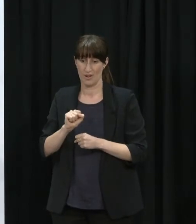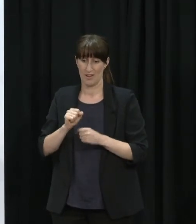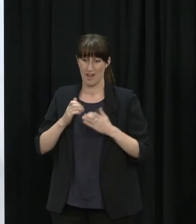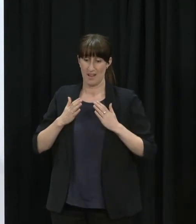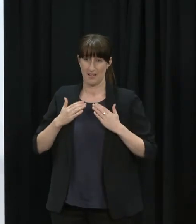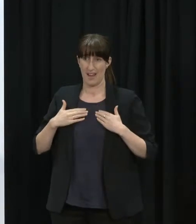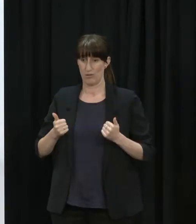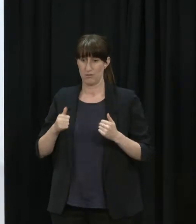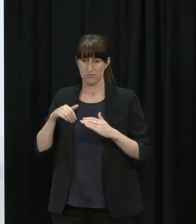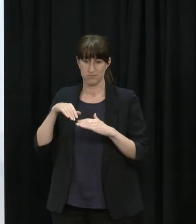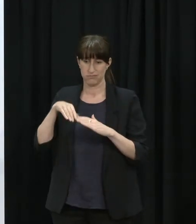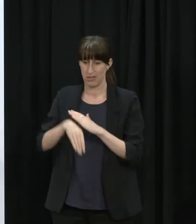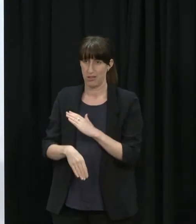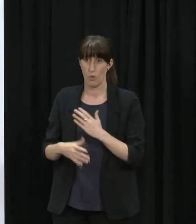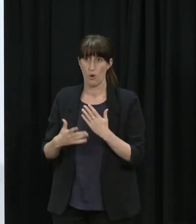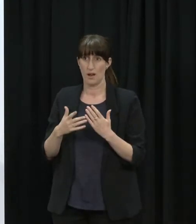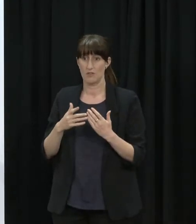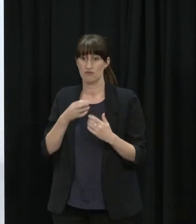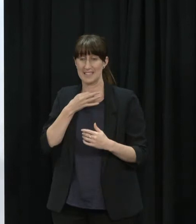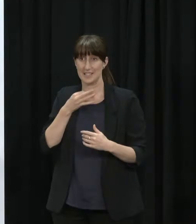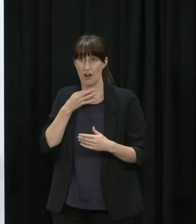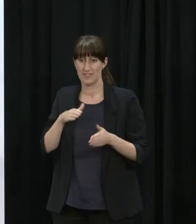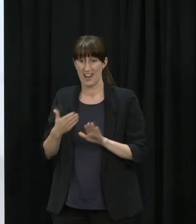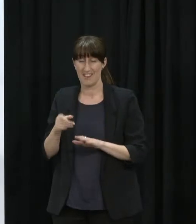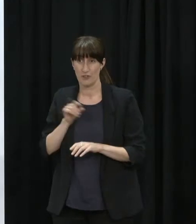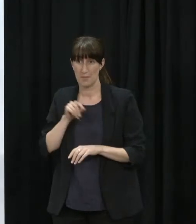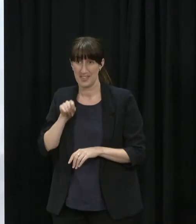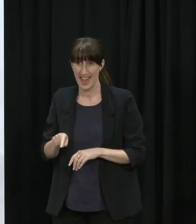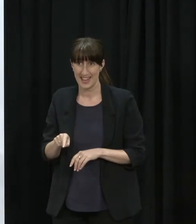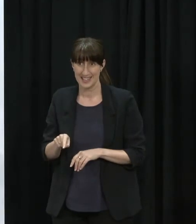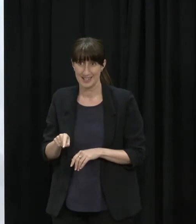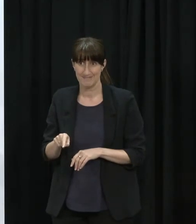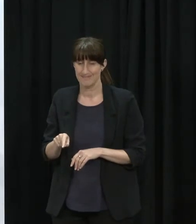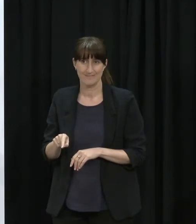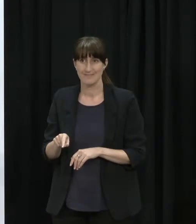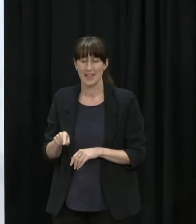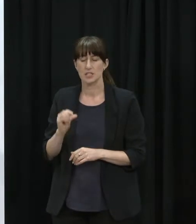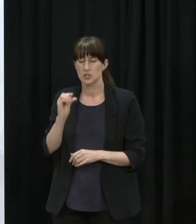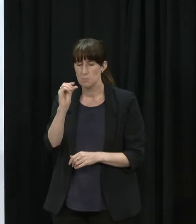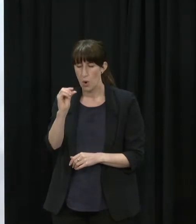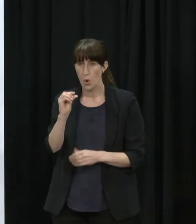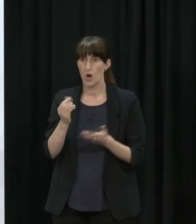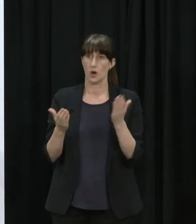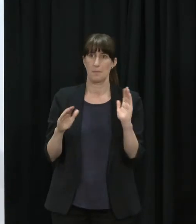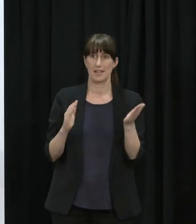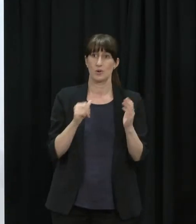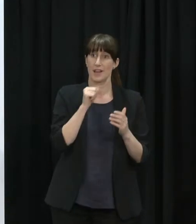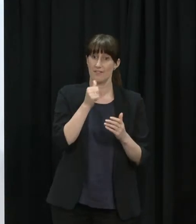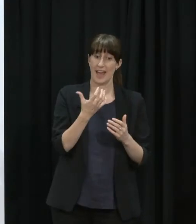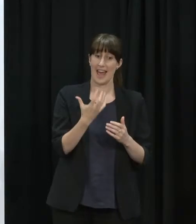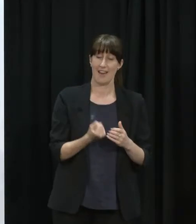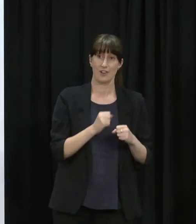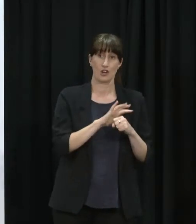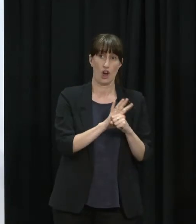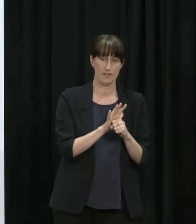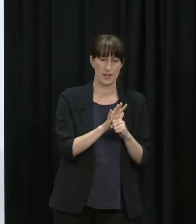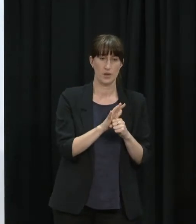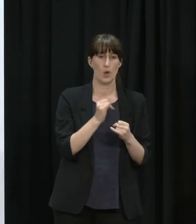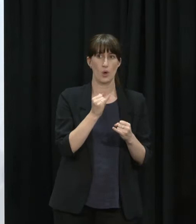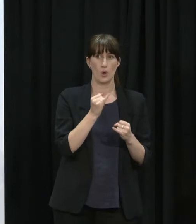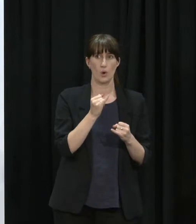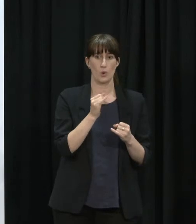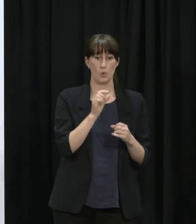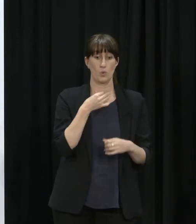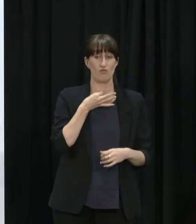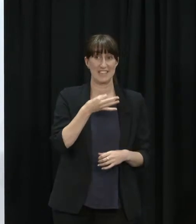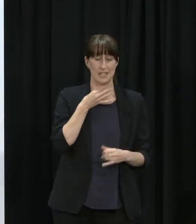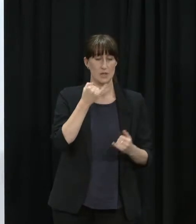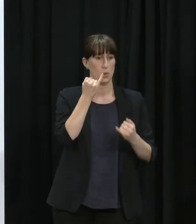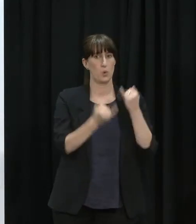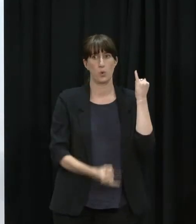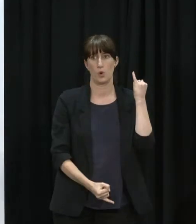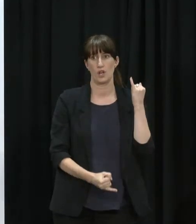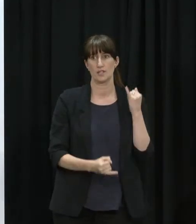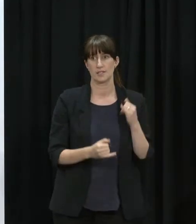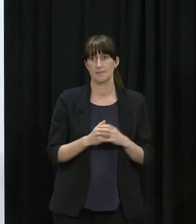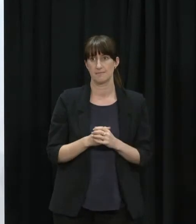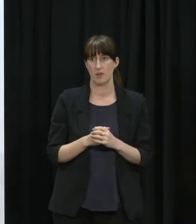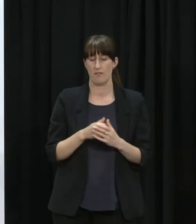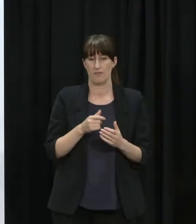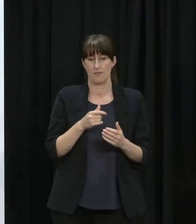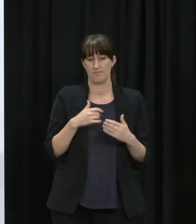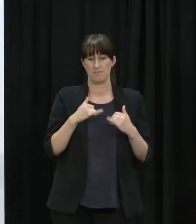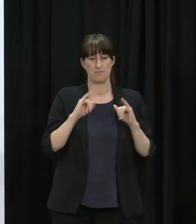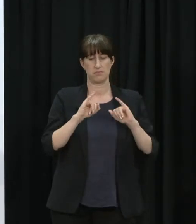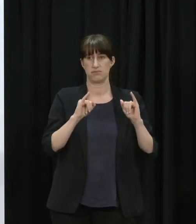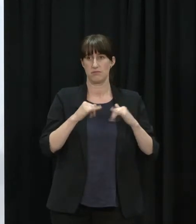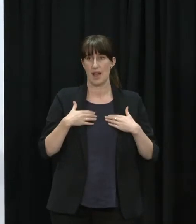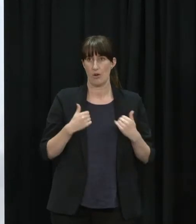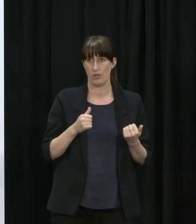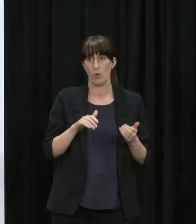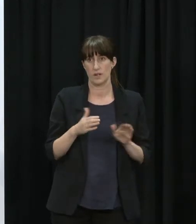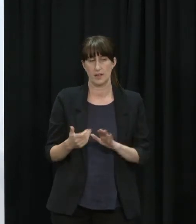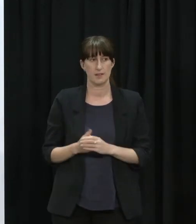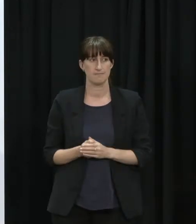kano he nui ke atu te tupono ka